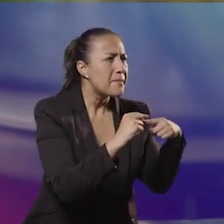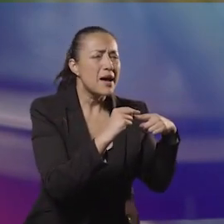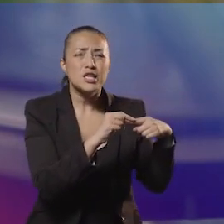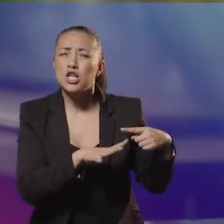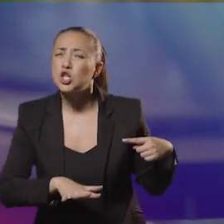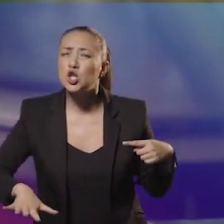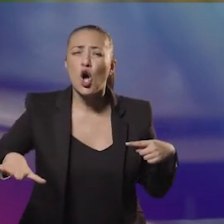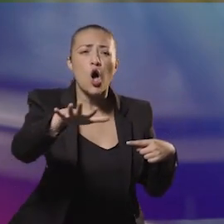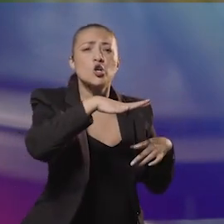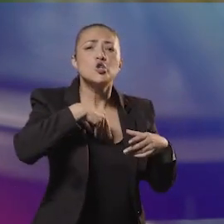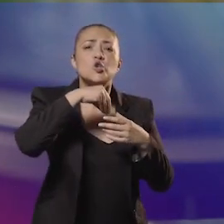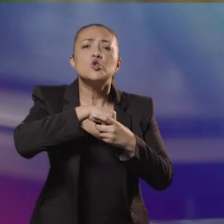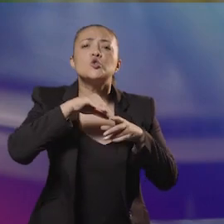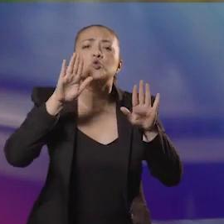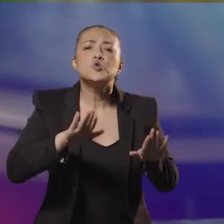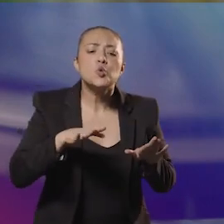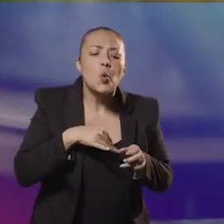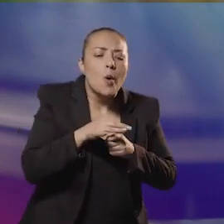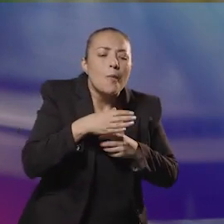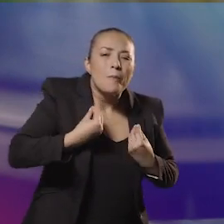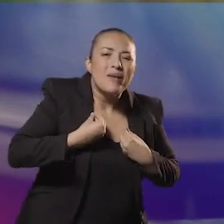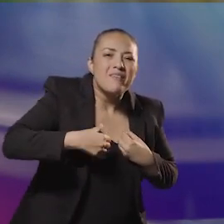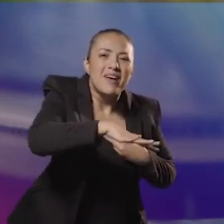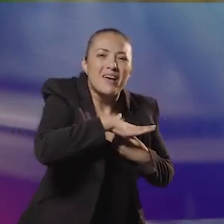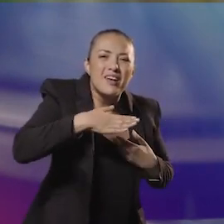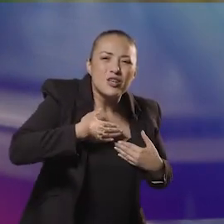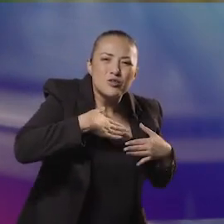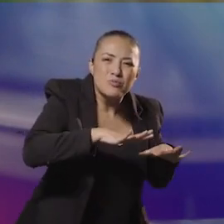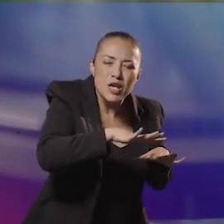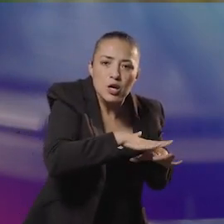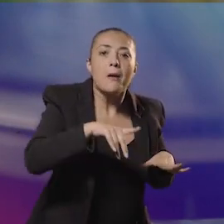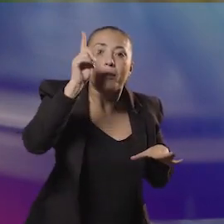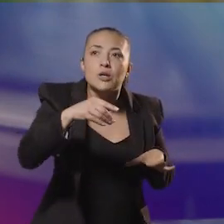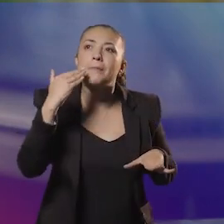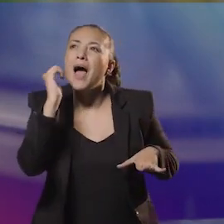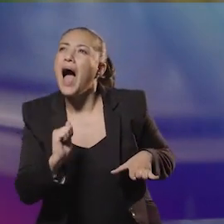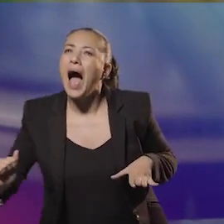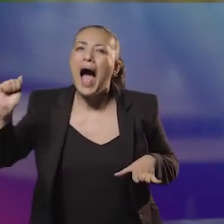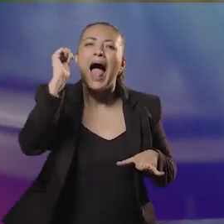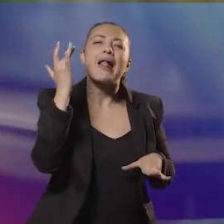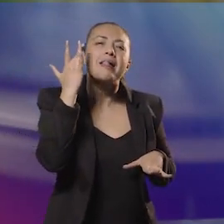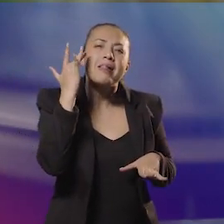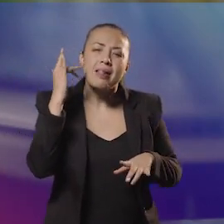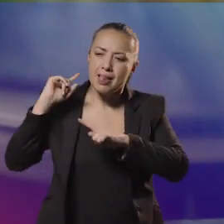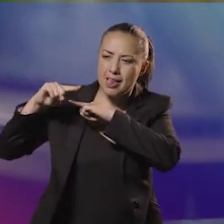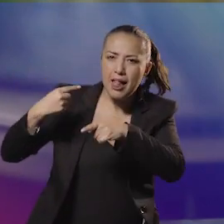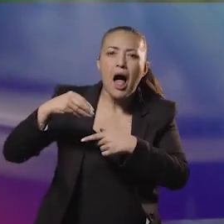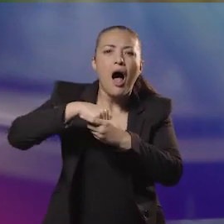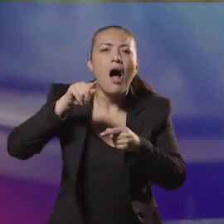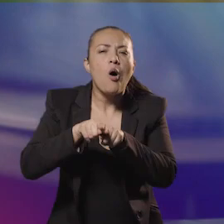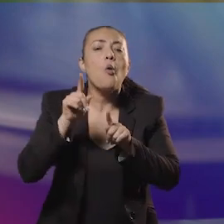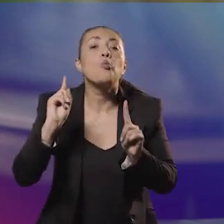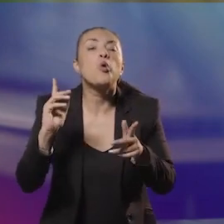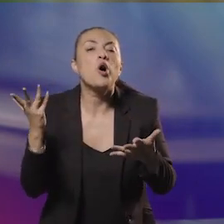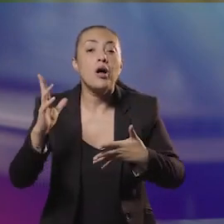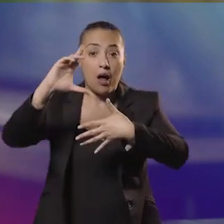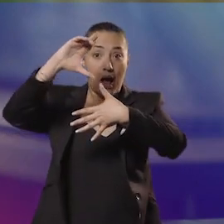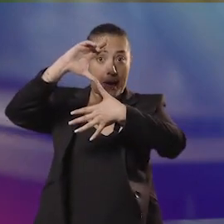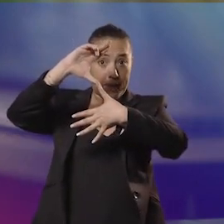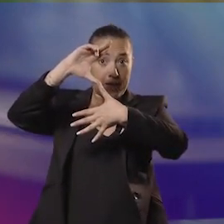de todas las mujeres de mi pueblo, pero también de todas las mujeres negras porque América Latina